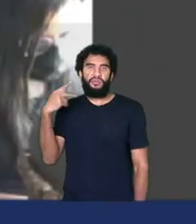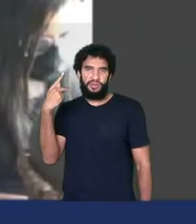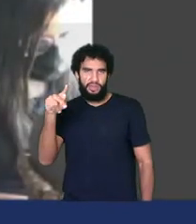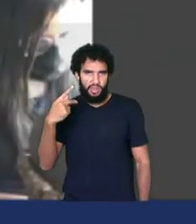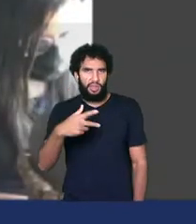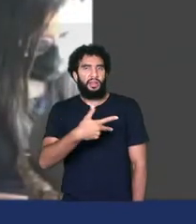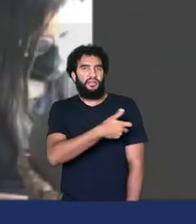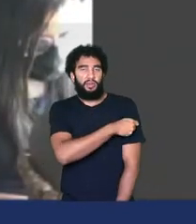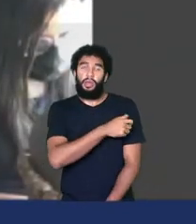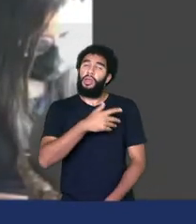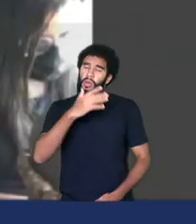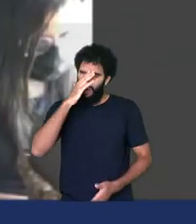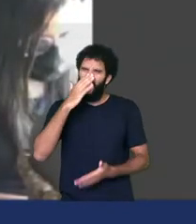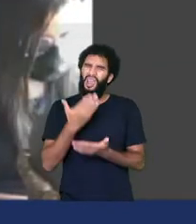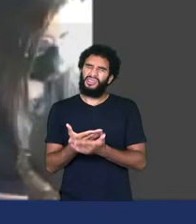FILHOS DELES SE VACINARAM, QUE ELE TAMBÉM NA MINHA OPINIÃO